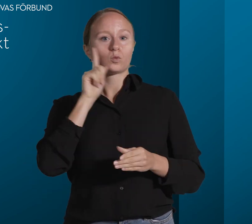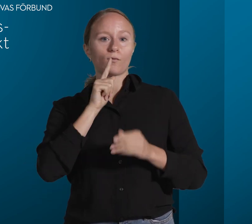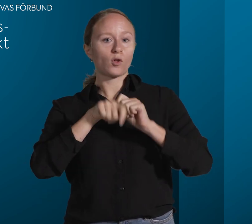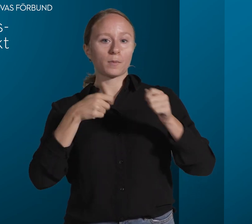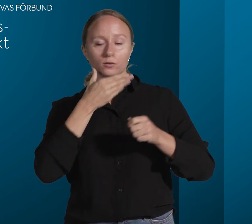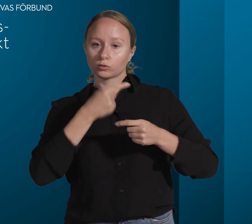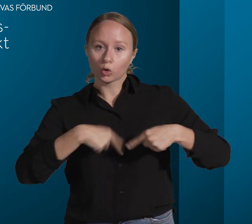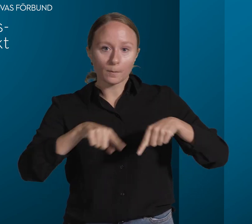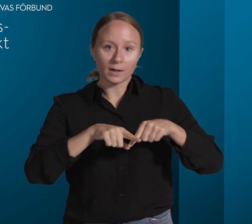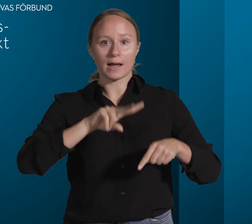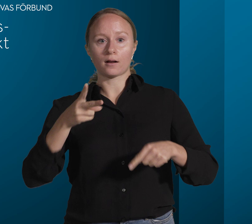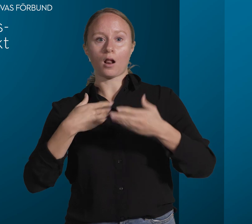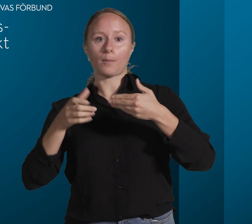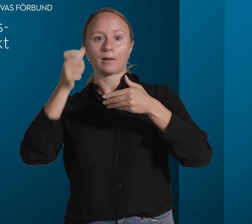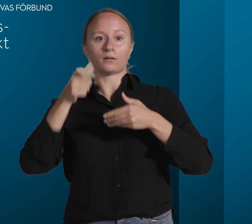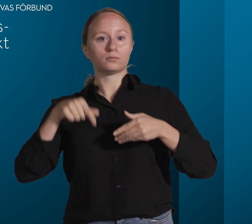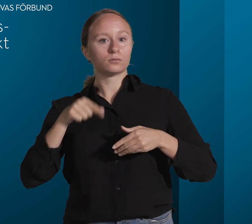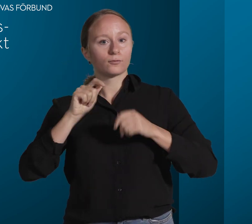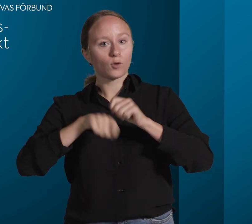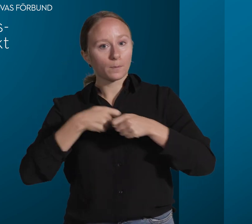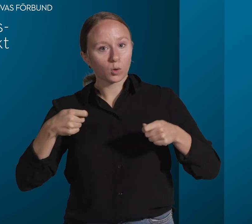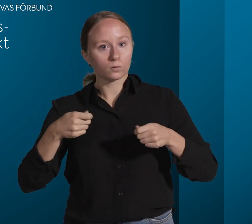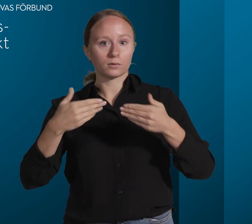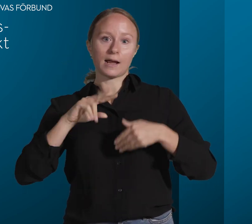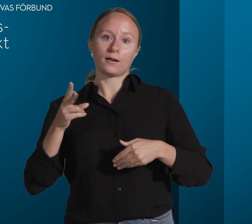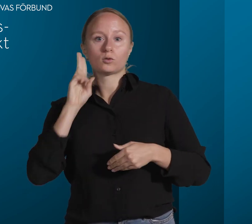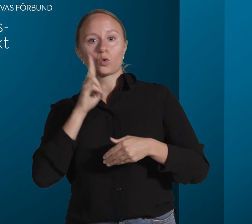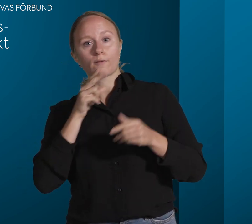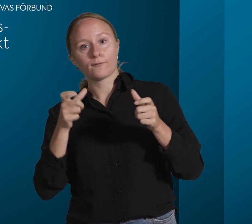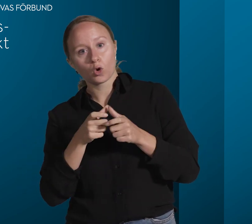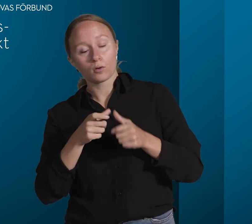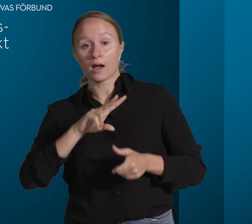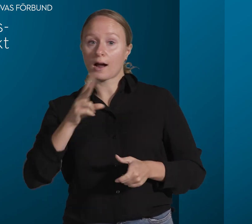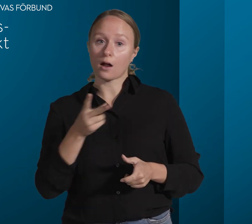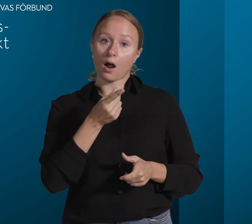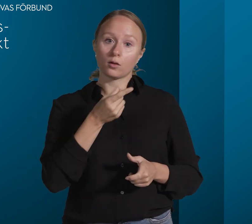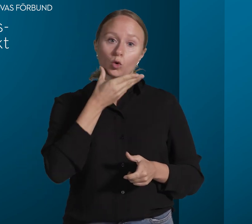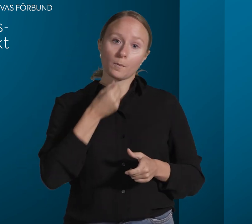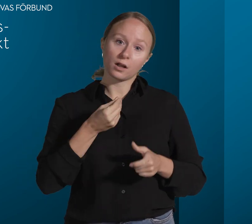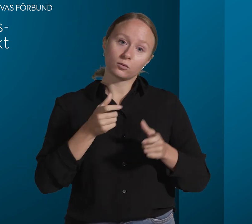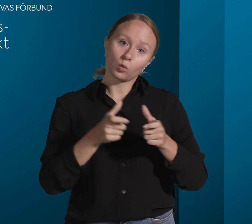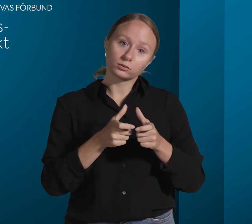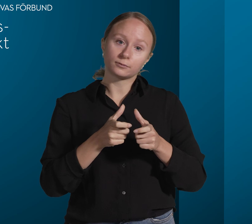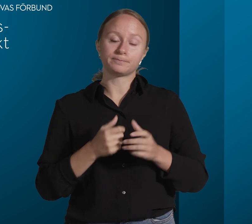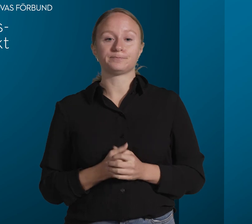i förbundets ungdomsutskott eller anställd av förbundet, - en dövförening eller annan ungdomsorganisation.